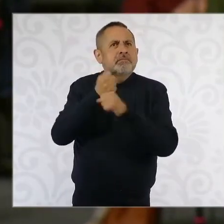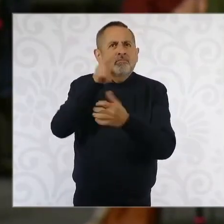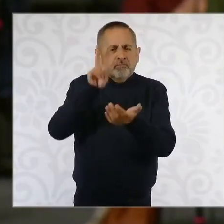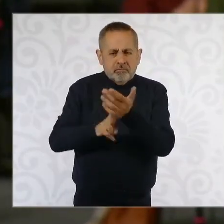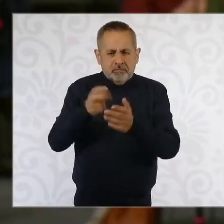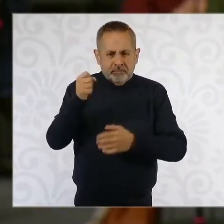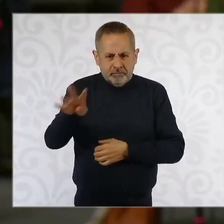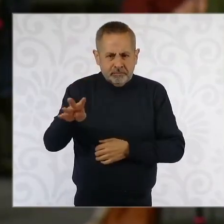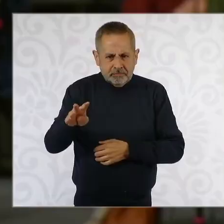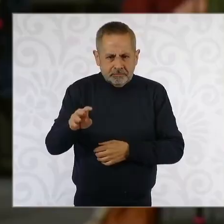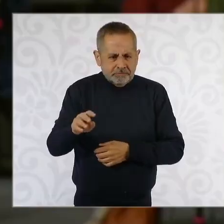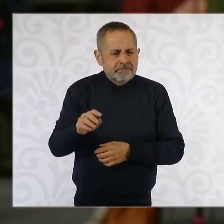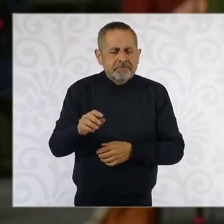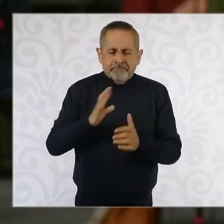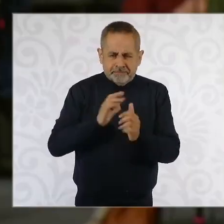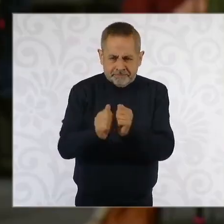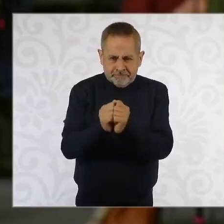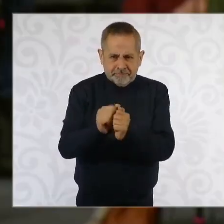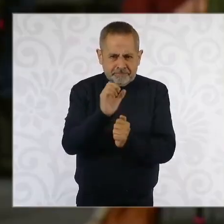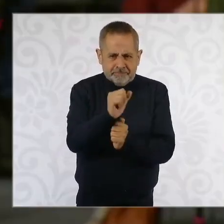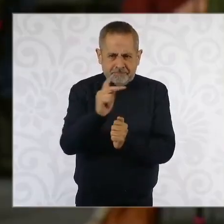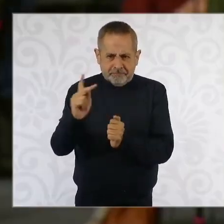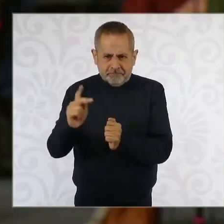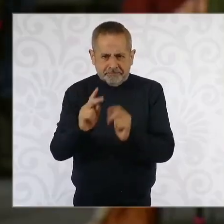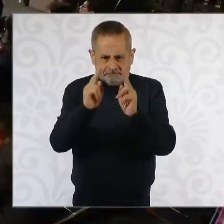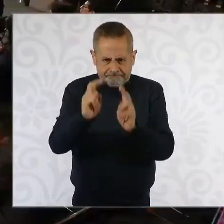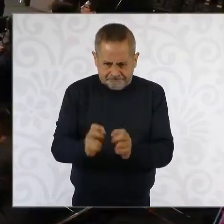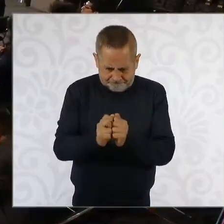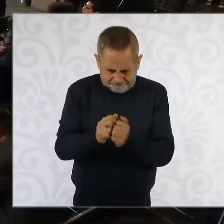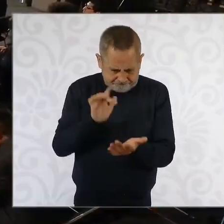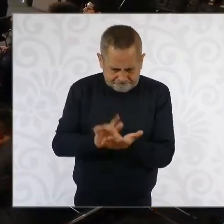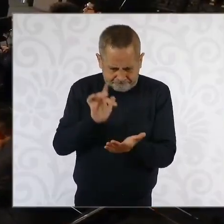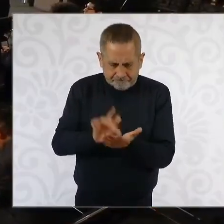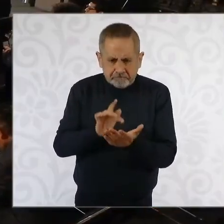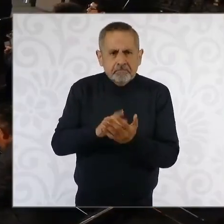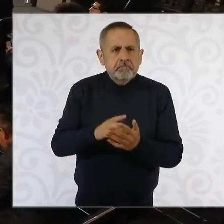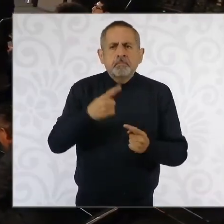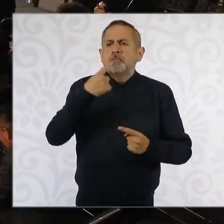que se llamaba denuncia paisano pero ya esa no existe desde el año pasado entonces quería saber